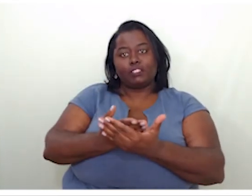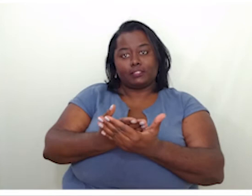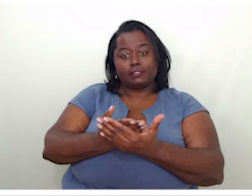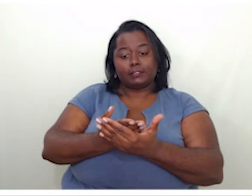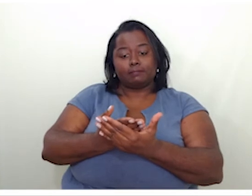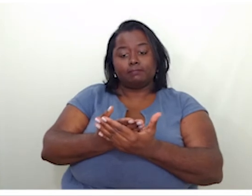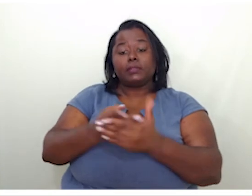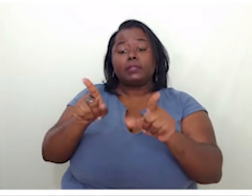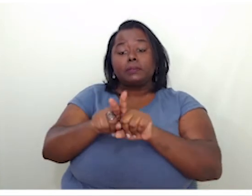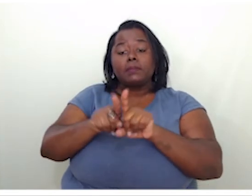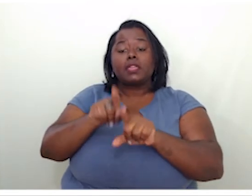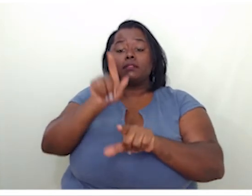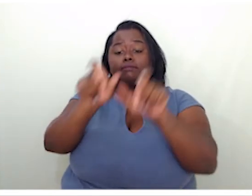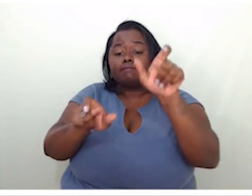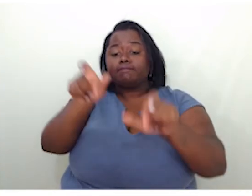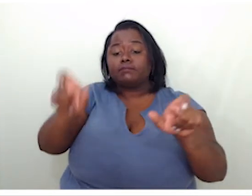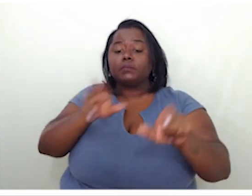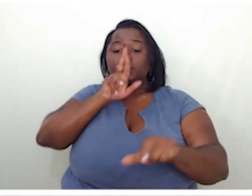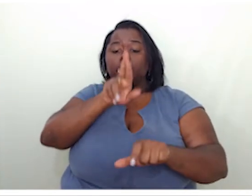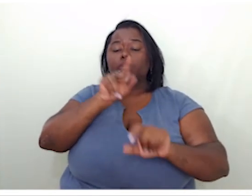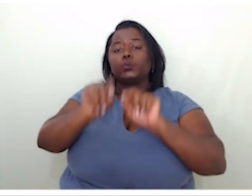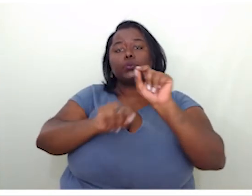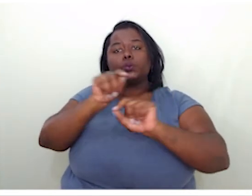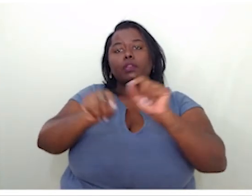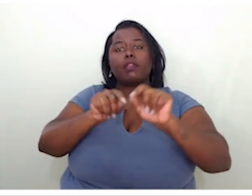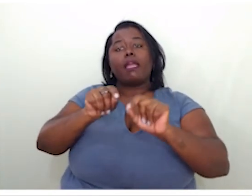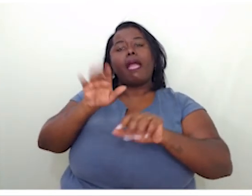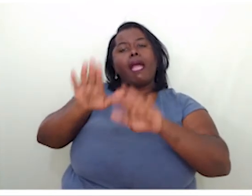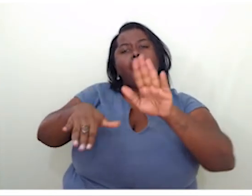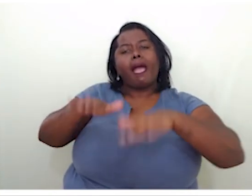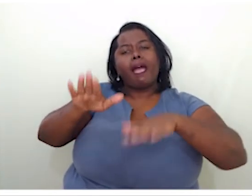El apoyo que los pares recibieron el uno del otro